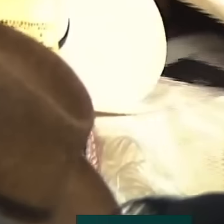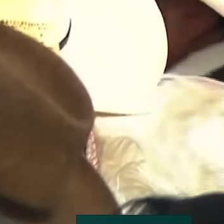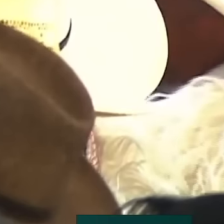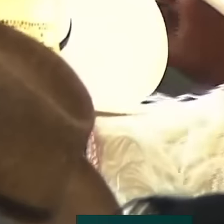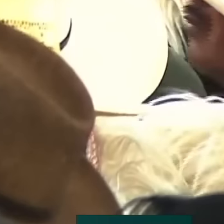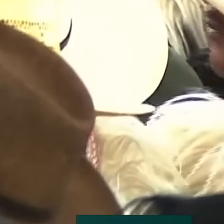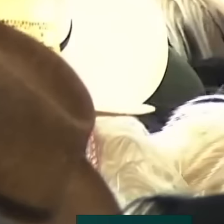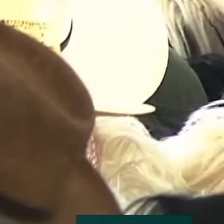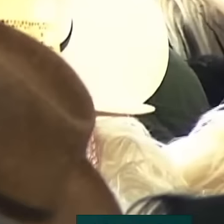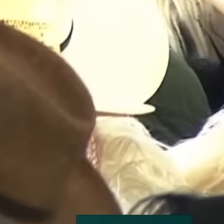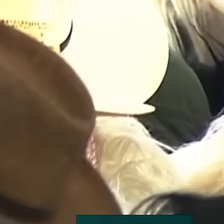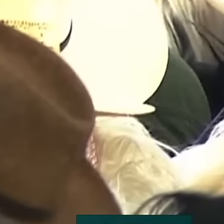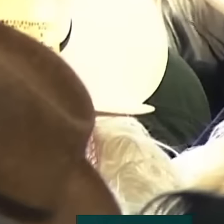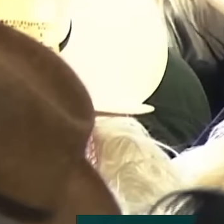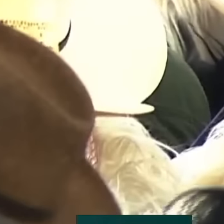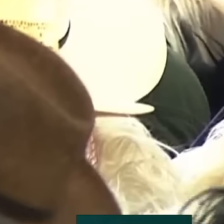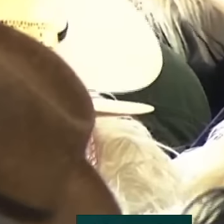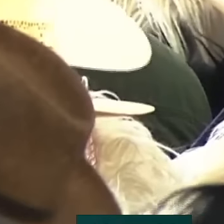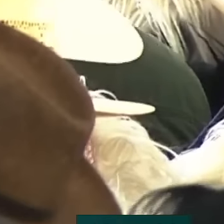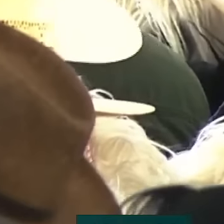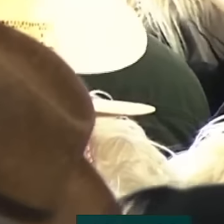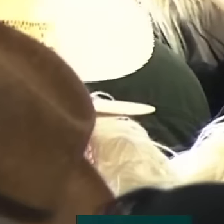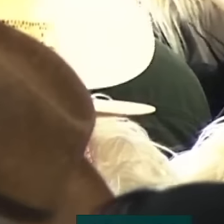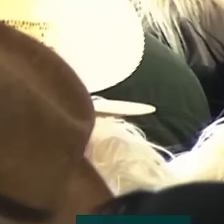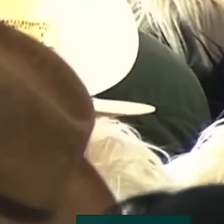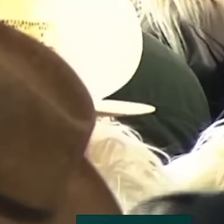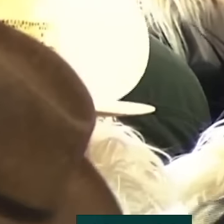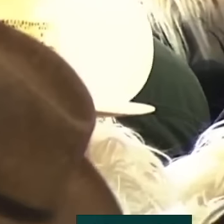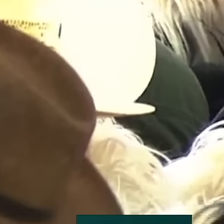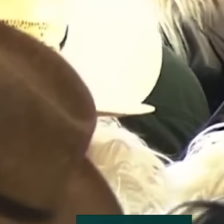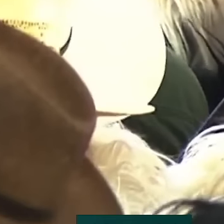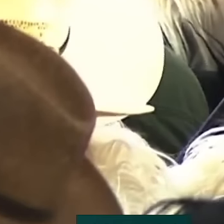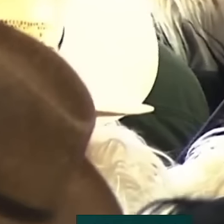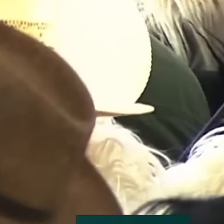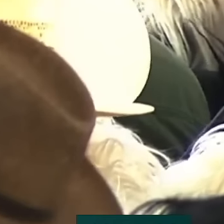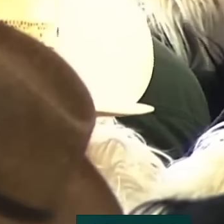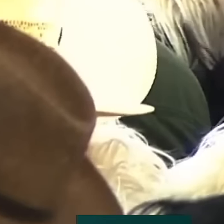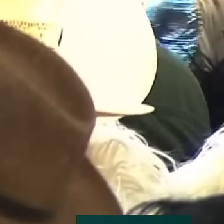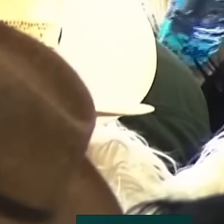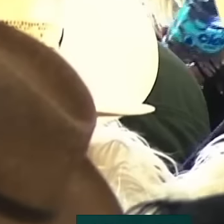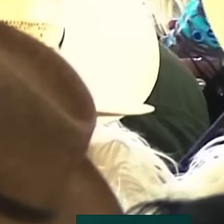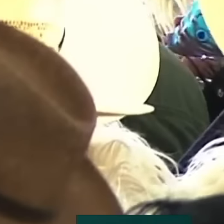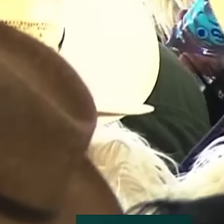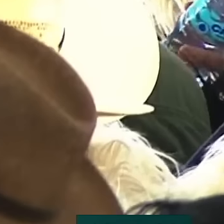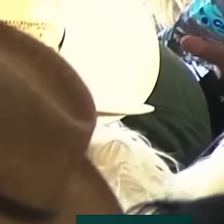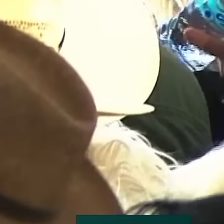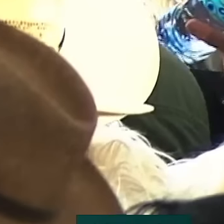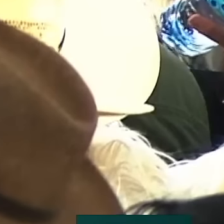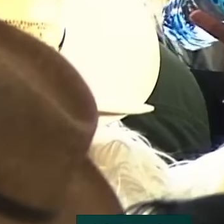derecho